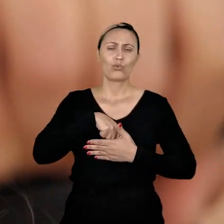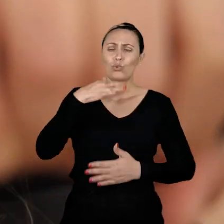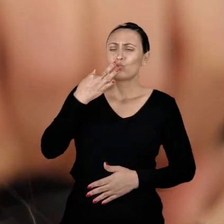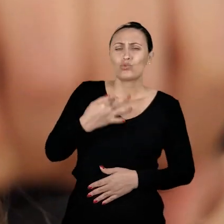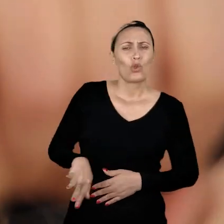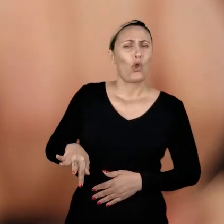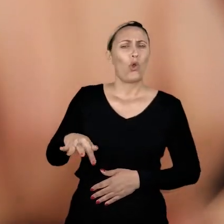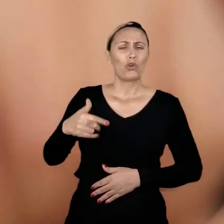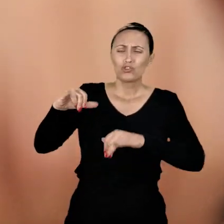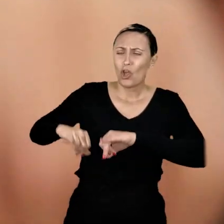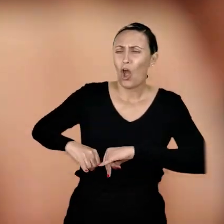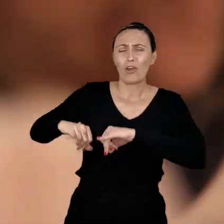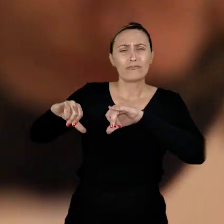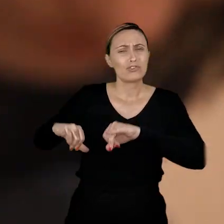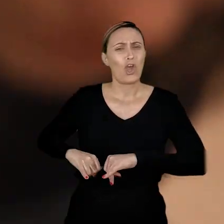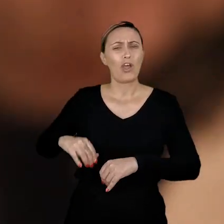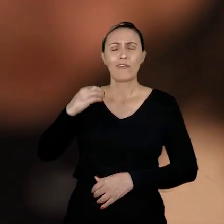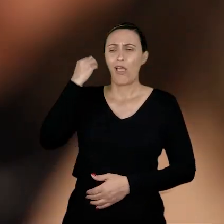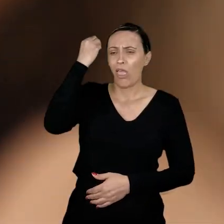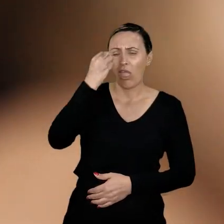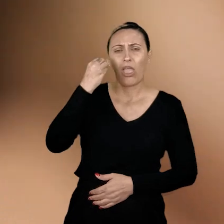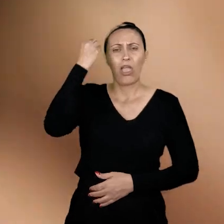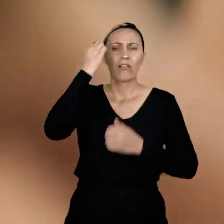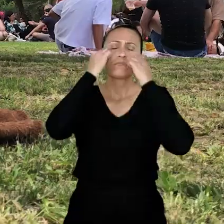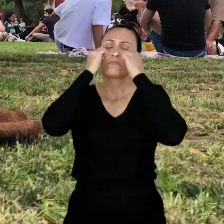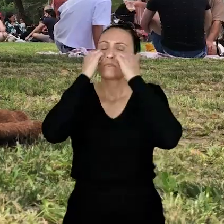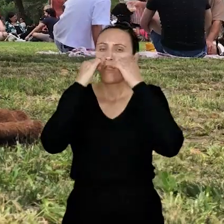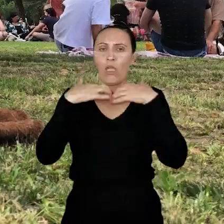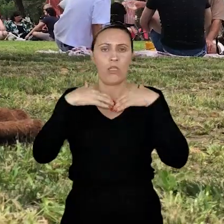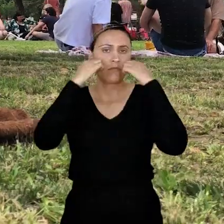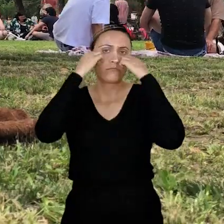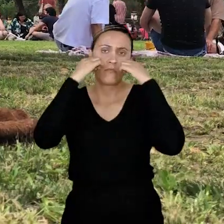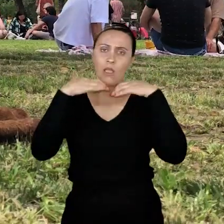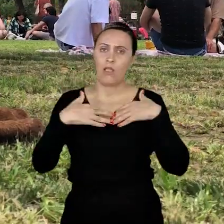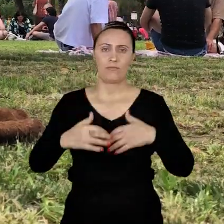sofrida e com muito, mas muito choro. Minha saúde nunca mudou,